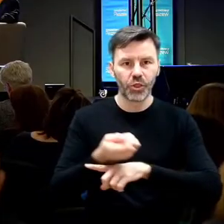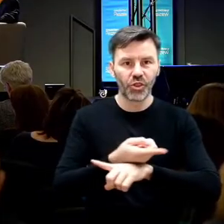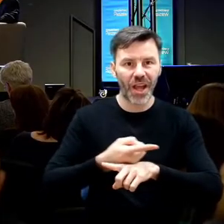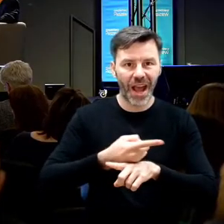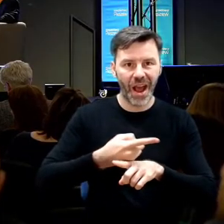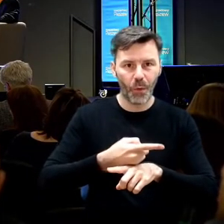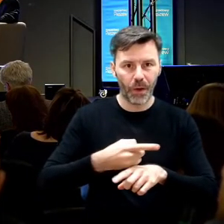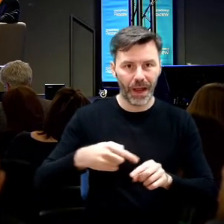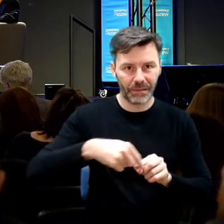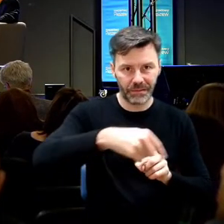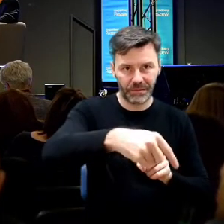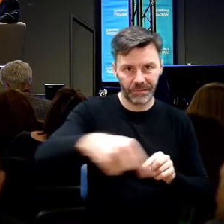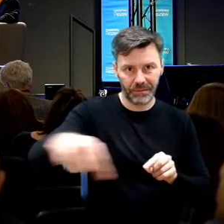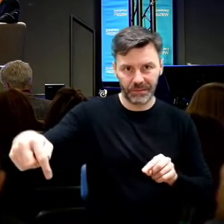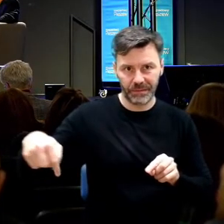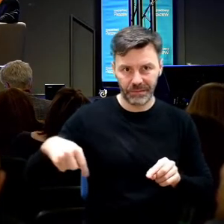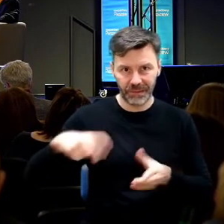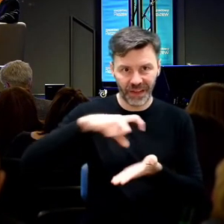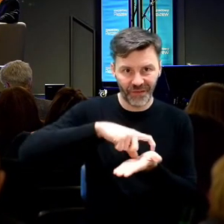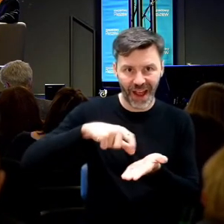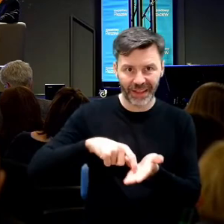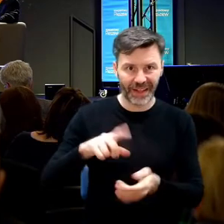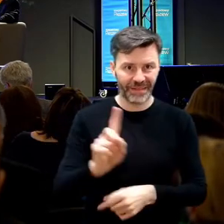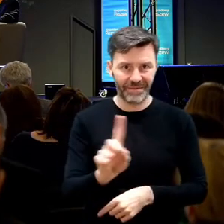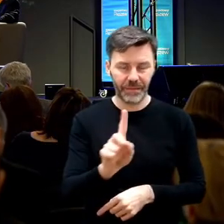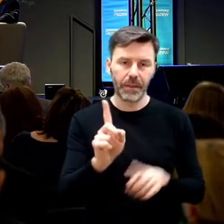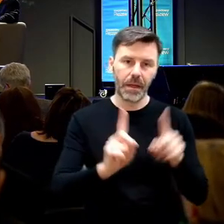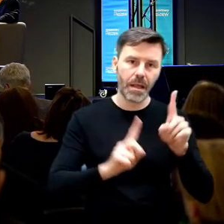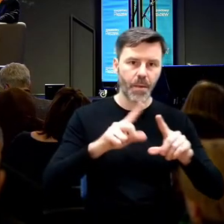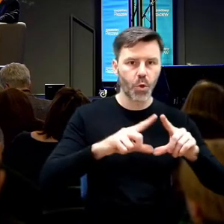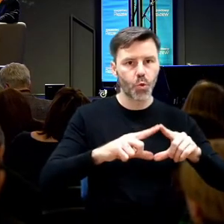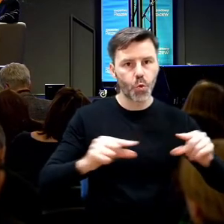W związku z czym oprócz tego, że w obrębie układu funkcjonalnego zawsze dążymy